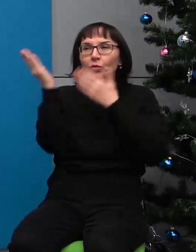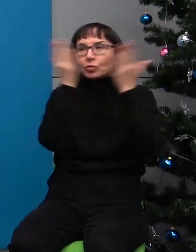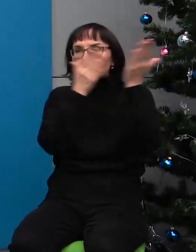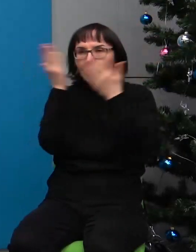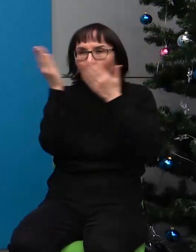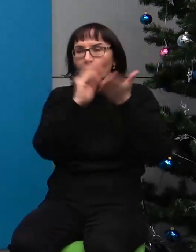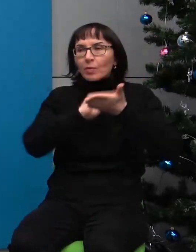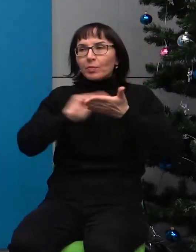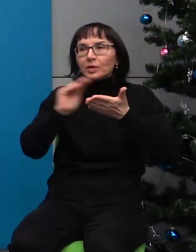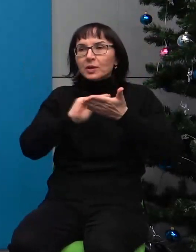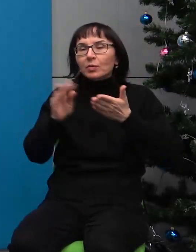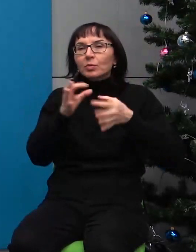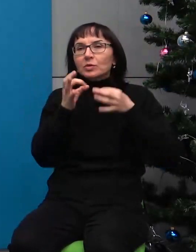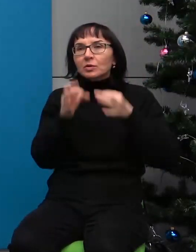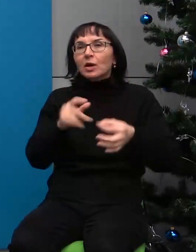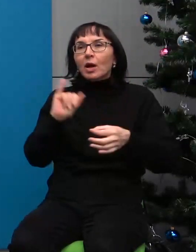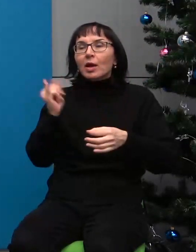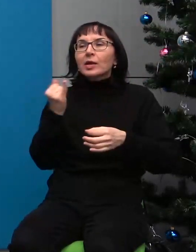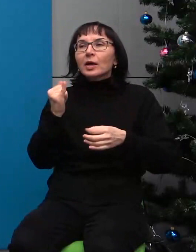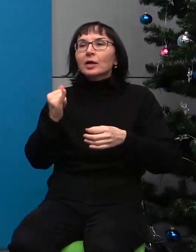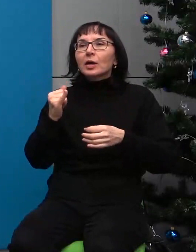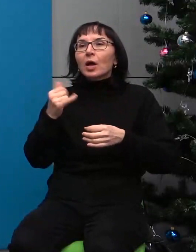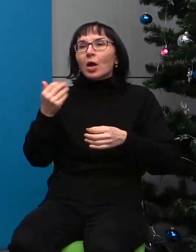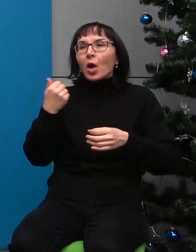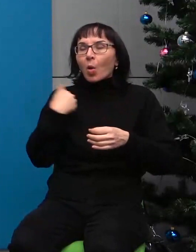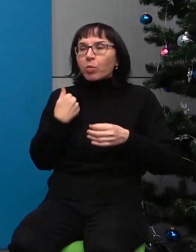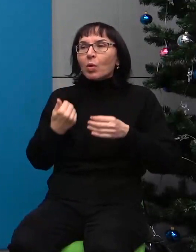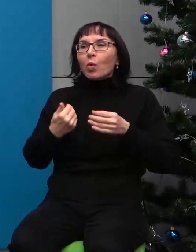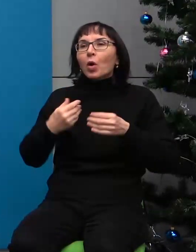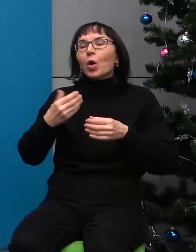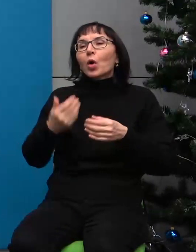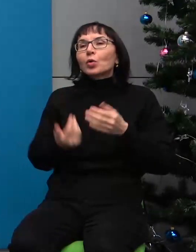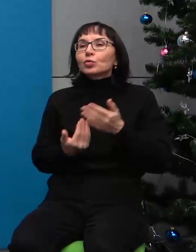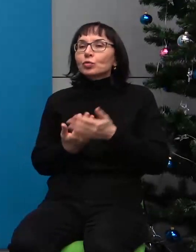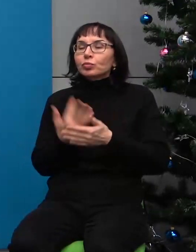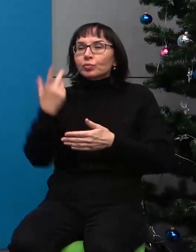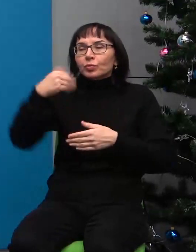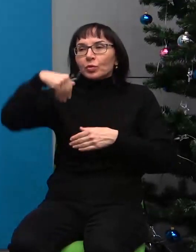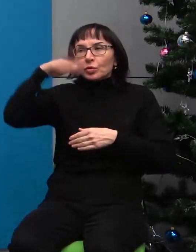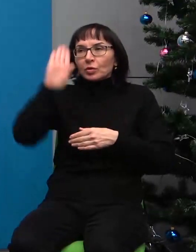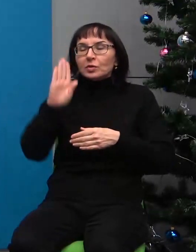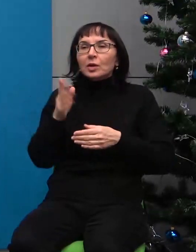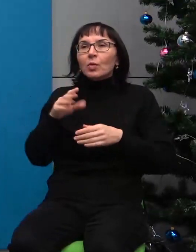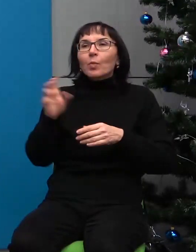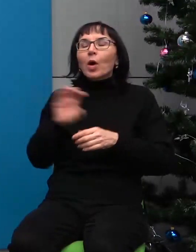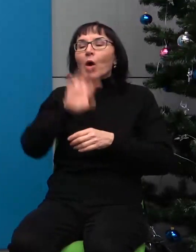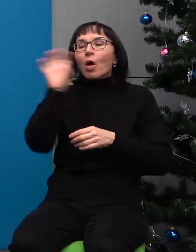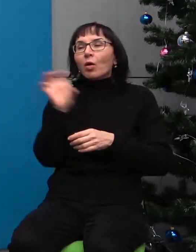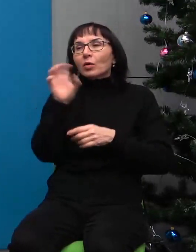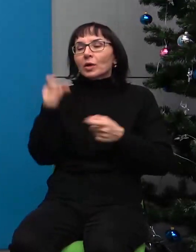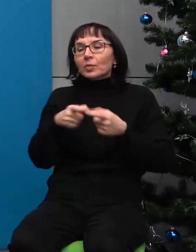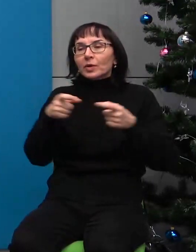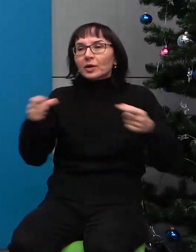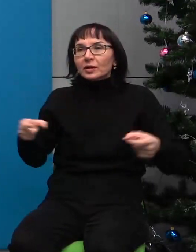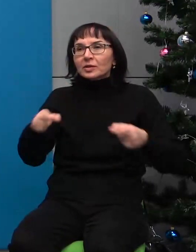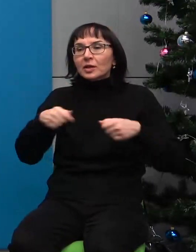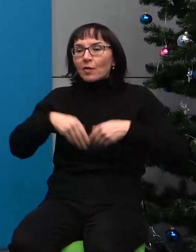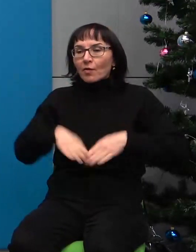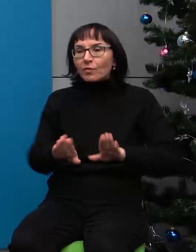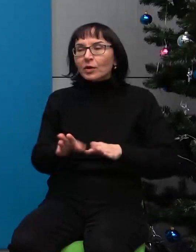Potem jak dorastałem się pojawiły filmy na kasetach wideo, więc oglądało się wszystko, wiadomo najlepiej było kasetę wypożyczyć w sobotę,